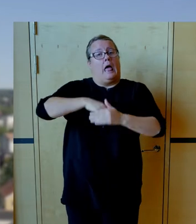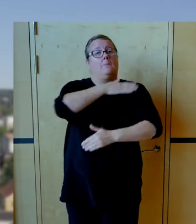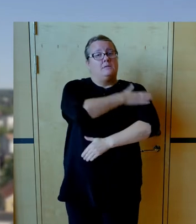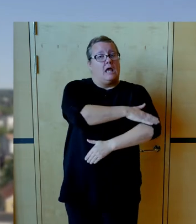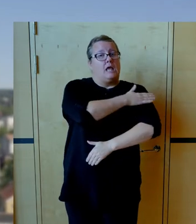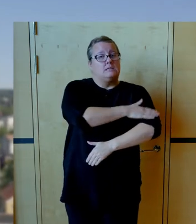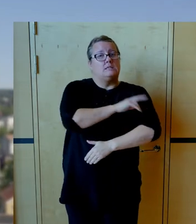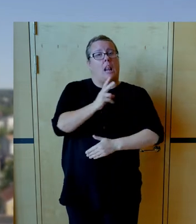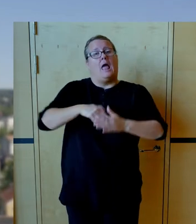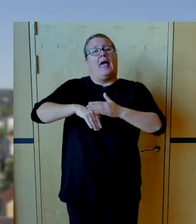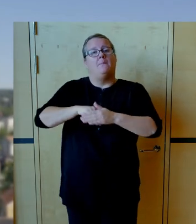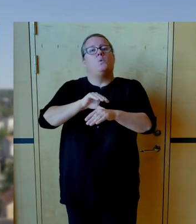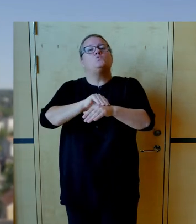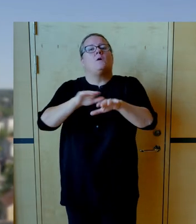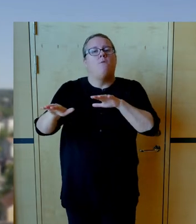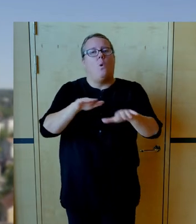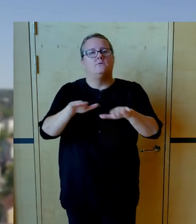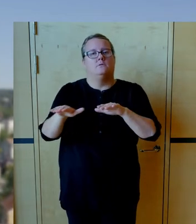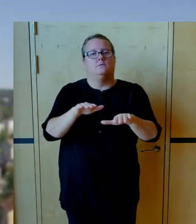Det blir väldigt mycket av det Det blir